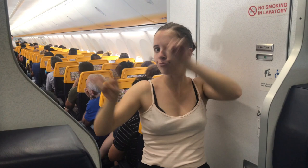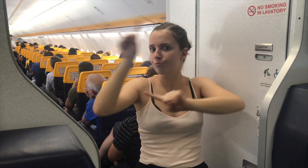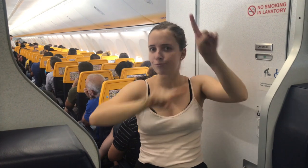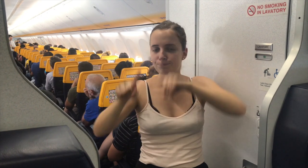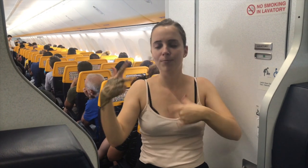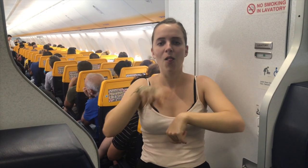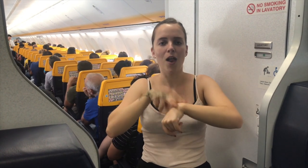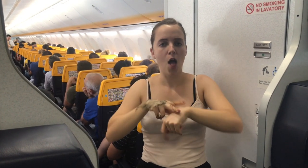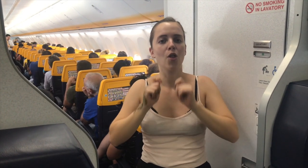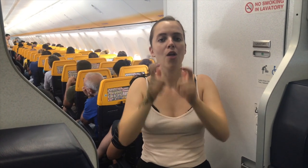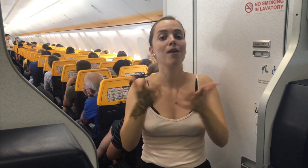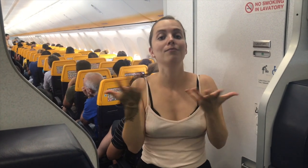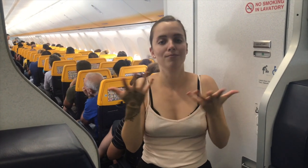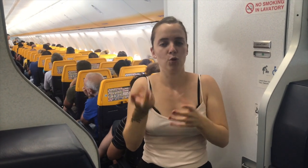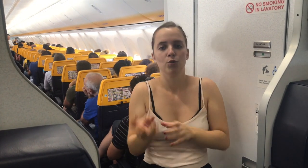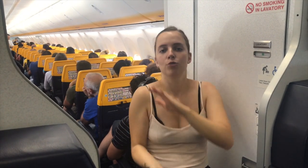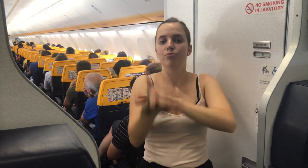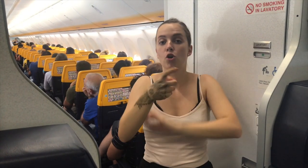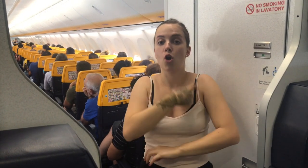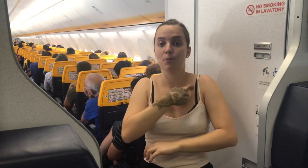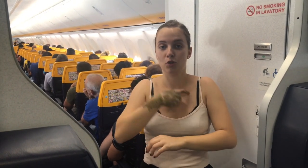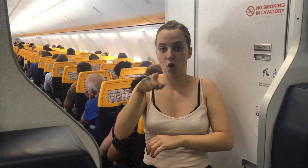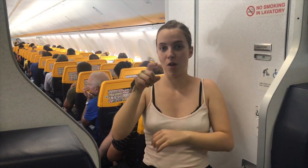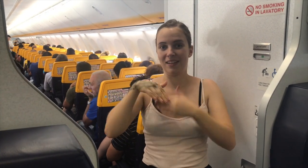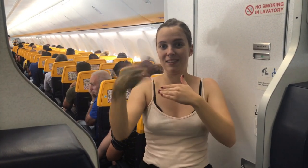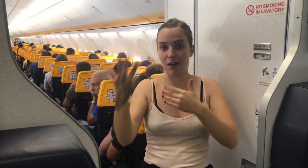Ante la evidente preocupación lxs delegadxs hemos creado esta comisión externa,